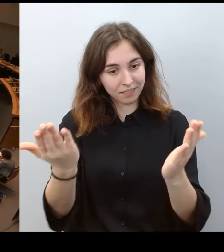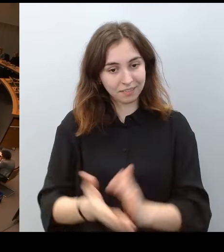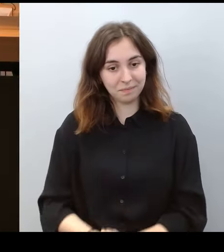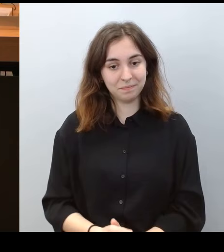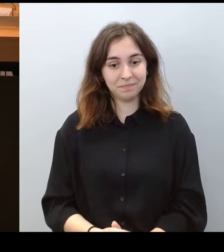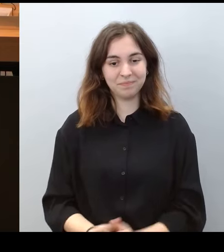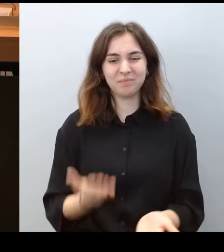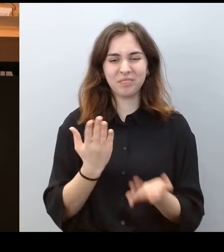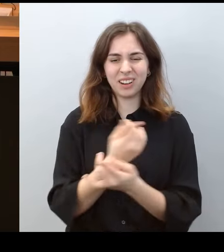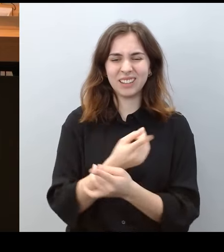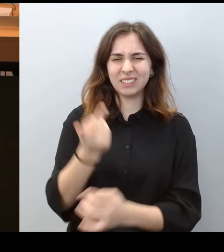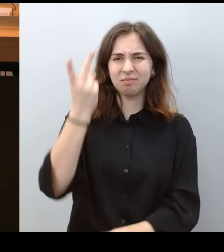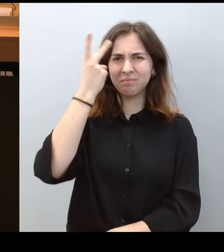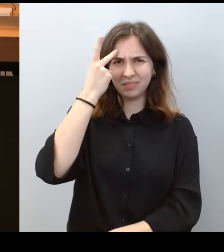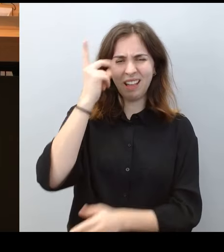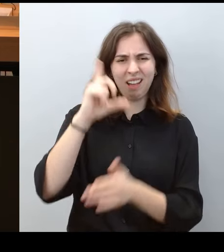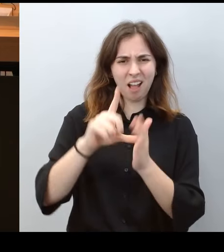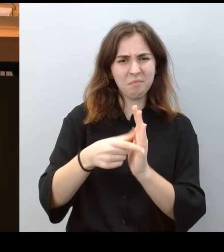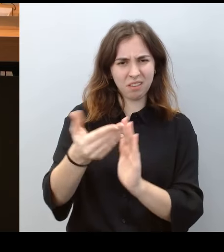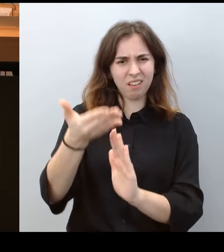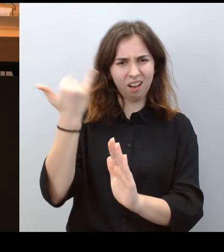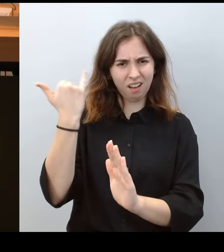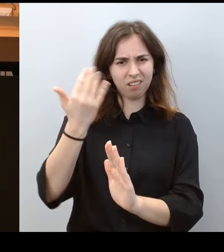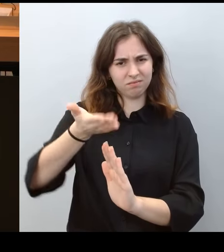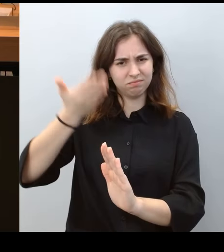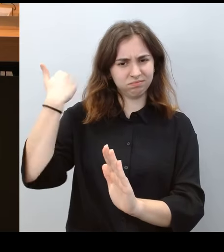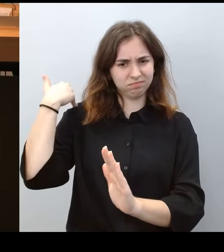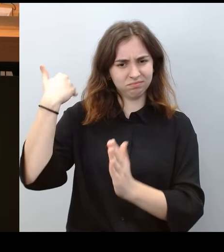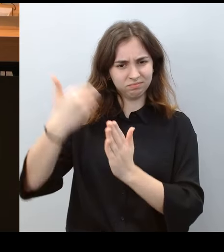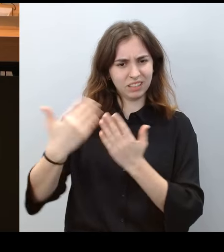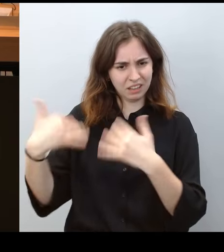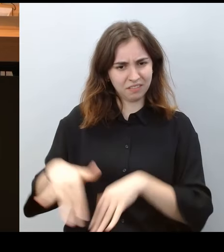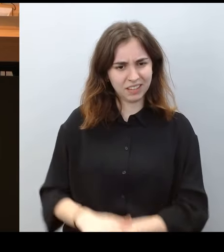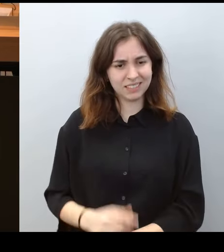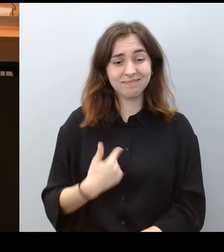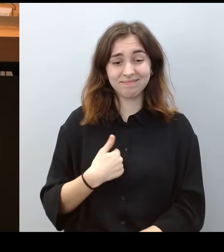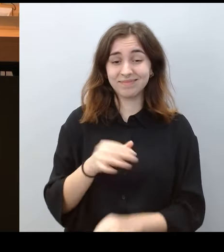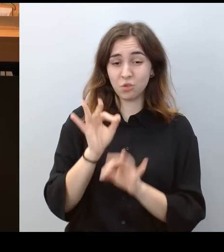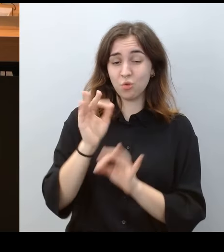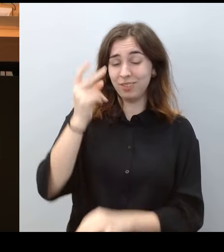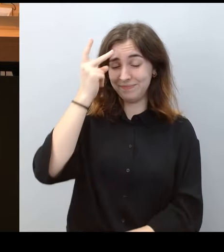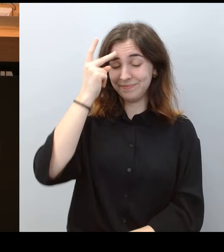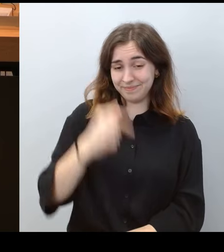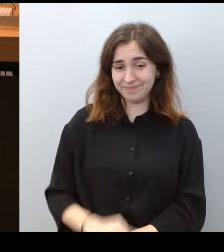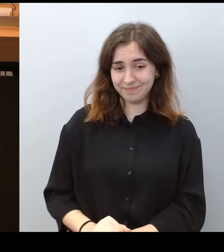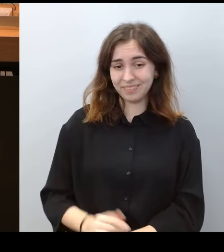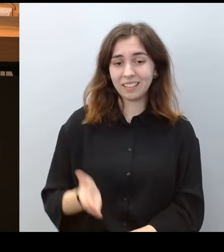Jahr gemacht haben? Ich erinnere mich noch gut daran, was am 15. August letzten Jahres passiert ist.